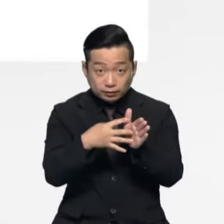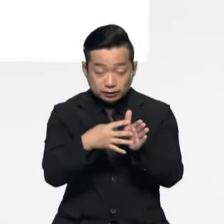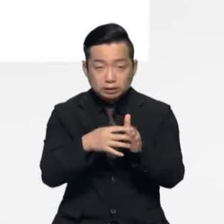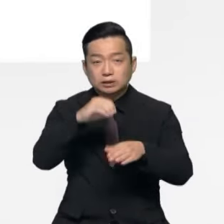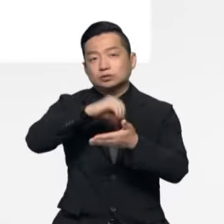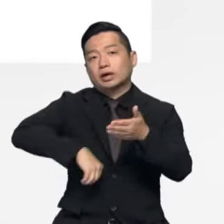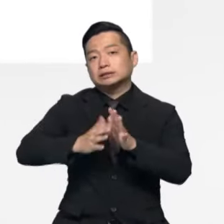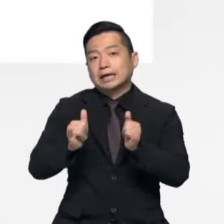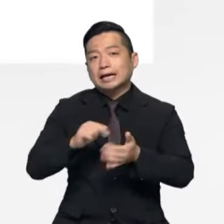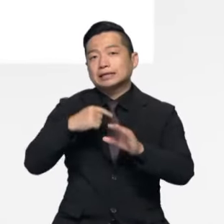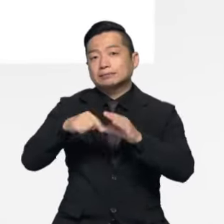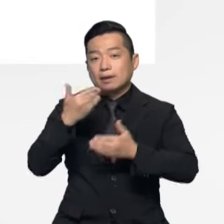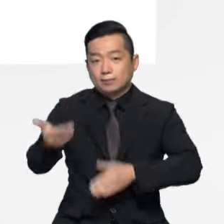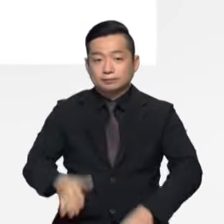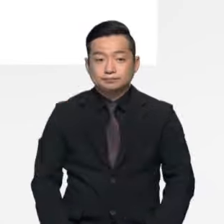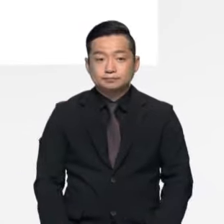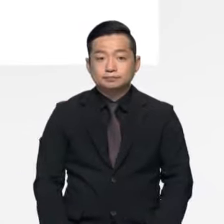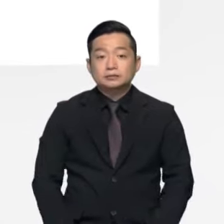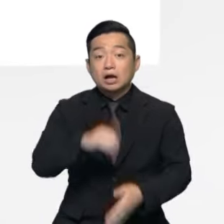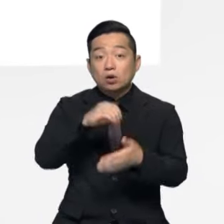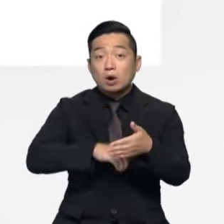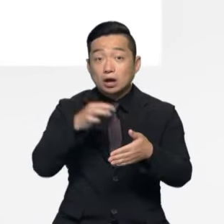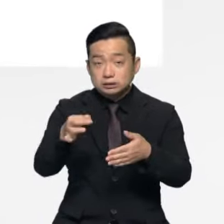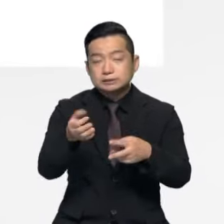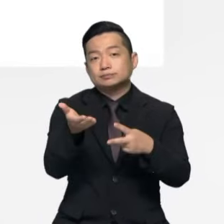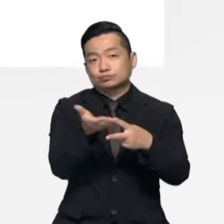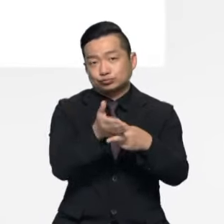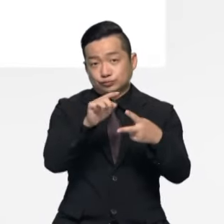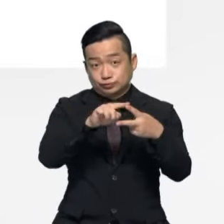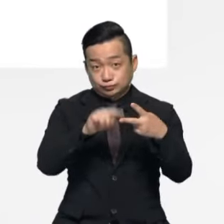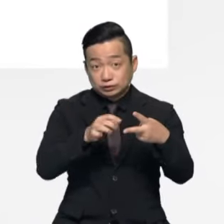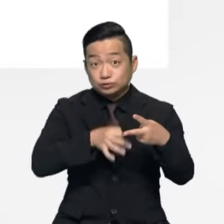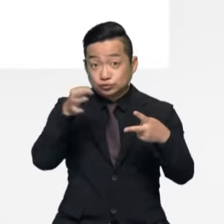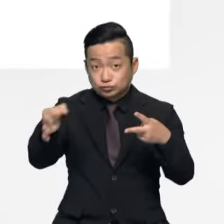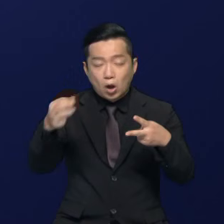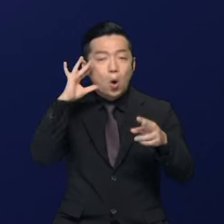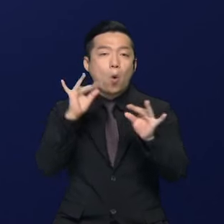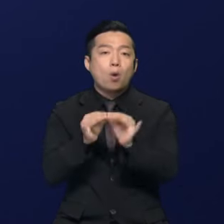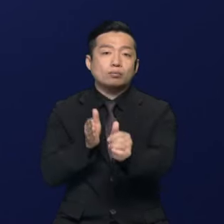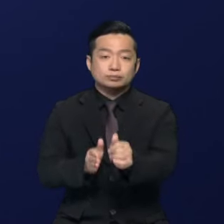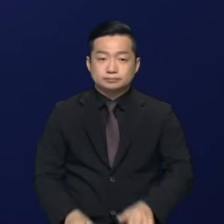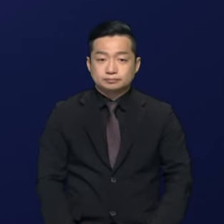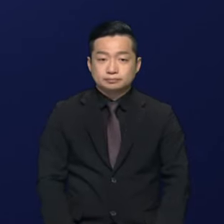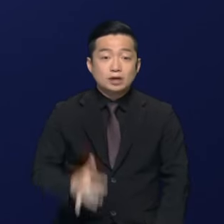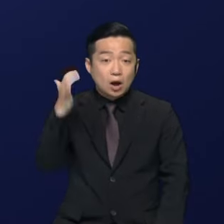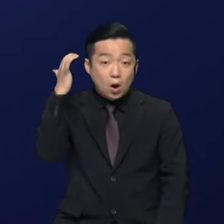회사 경영 사정으로 퇴직금을 두 차례 나눠서 지급하는 데 동의해 달라는 내용입니다. 그런데 고통을 분담하지 않으면 다시